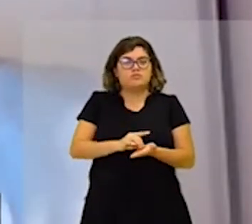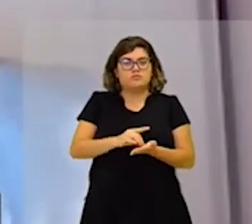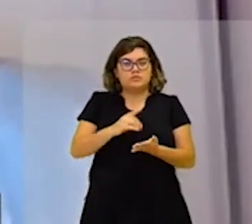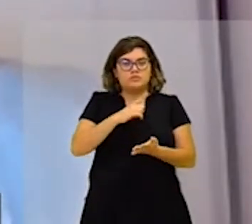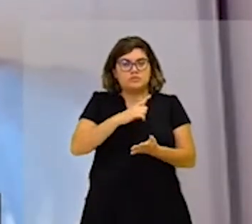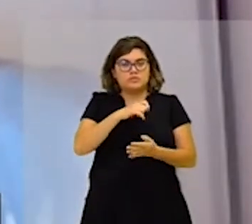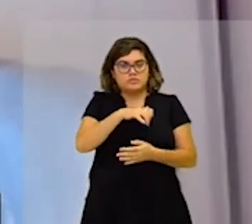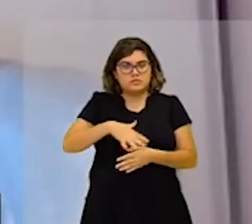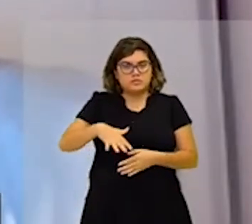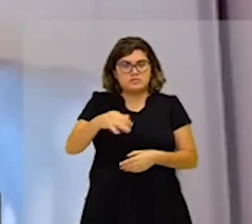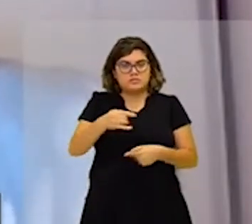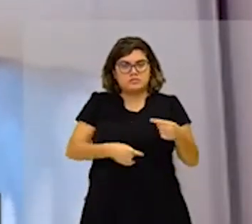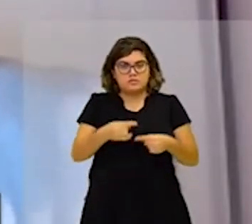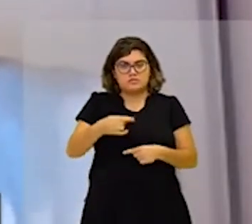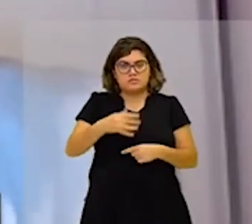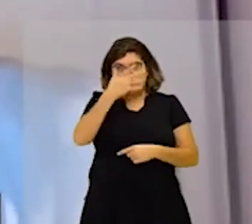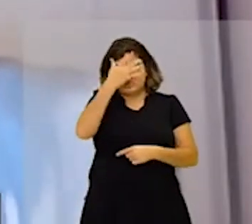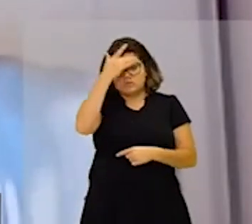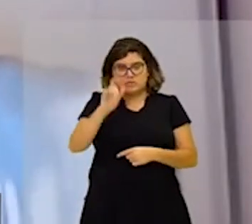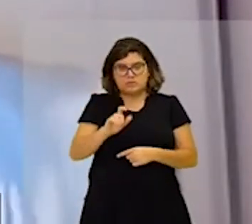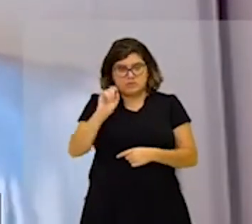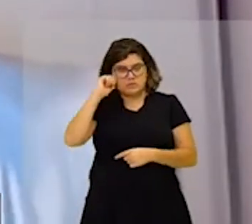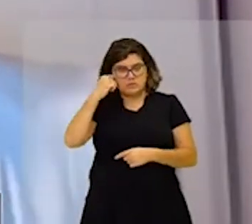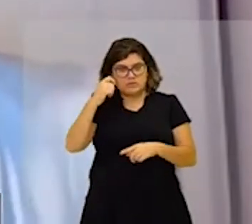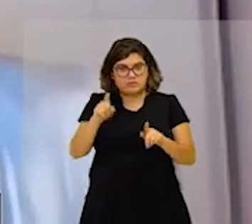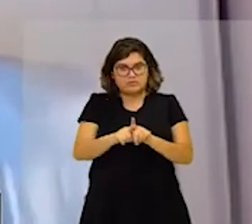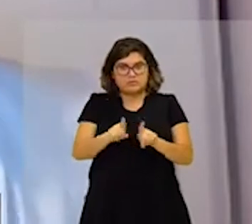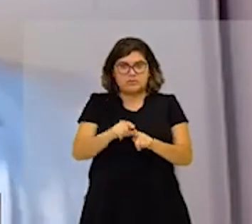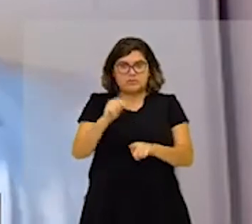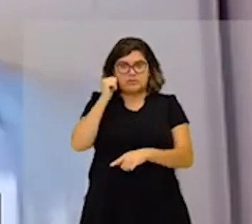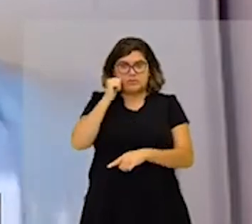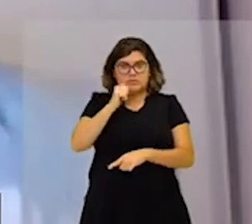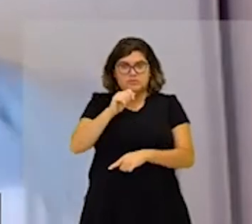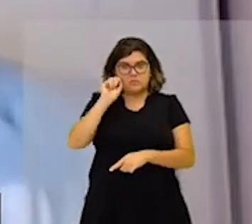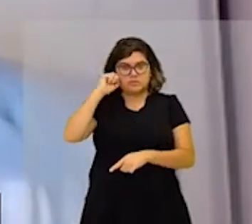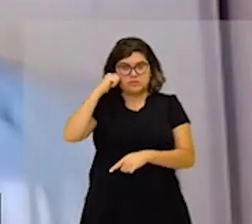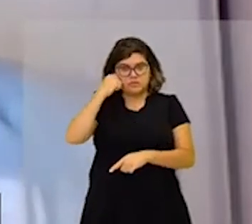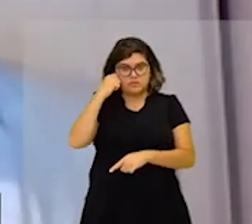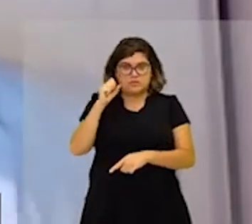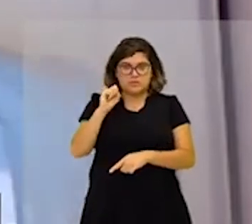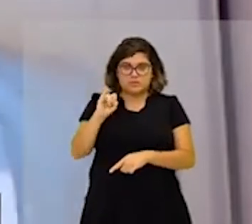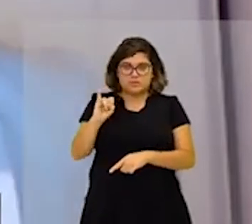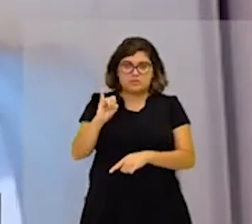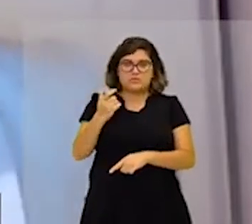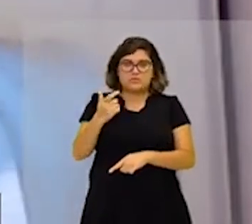por pessoas negras mas também por mulheres Livres né eles não traz um olhar decepcionar a gente tem